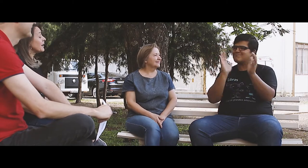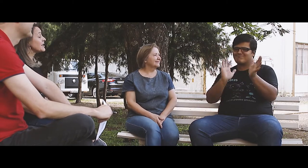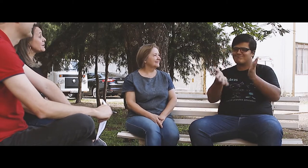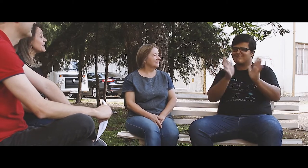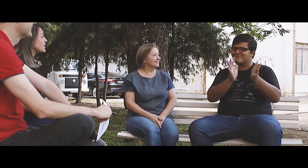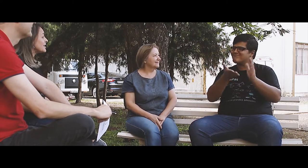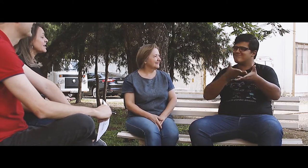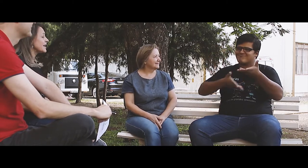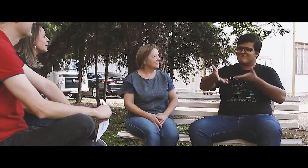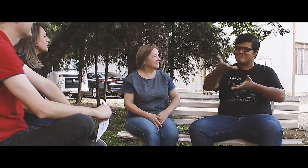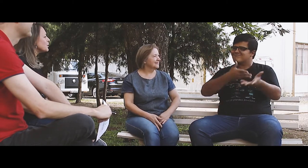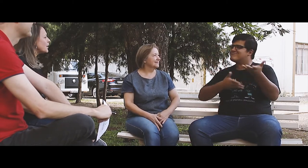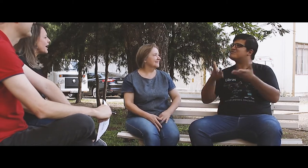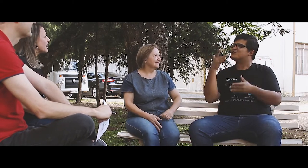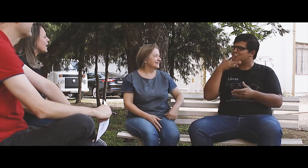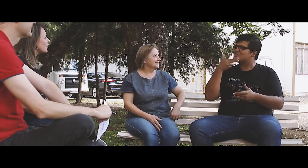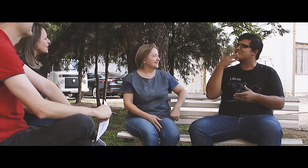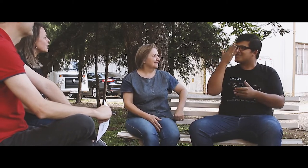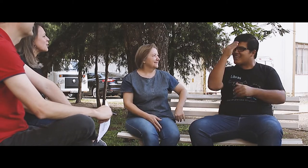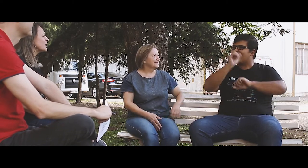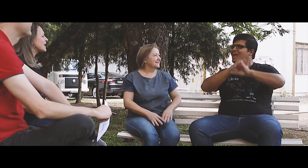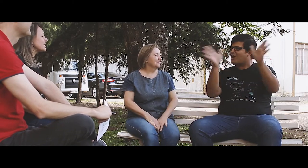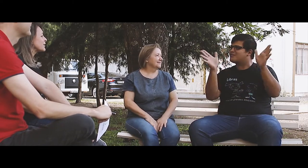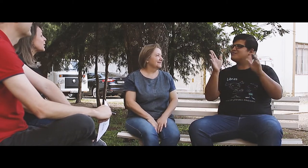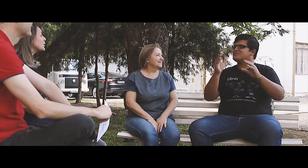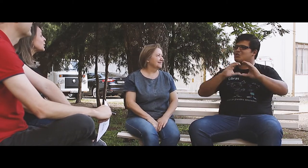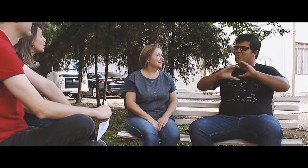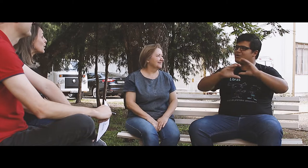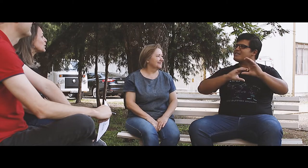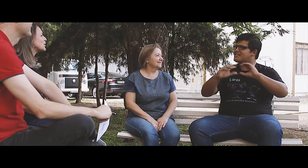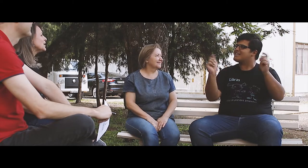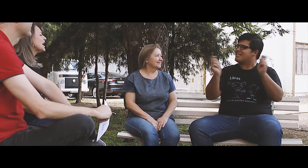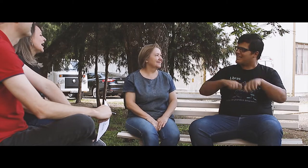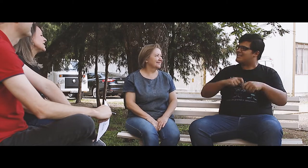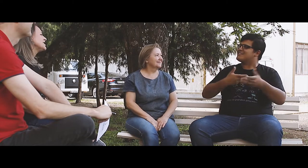mas a gente se sente muito bem, é a nossa comunicação, é gostoso a gente se